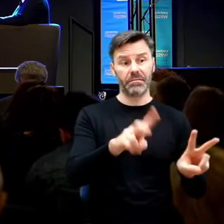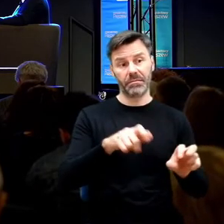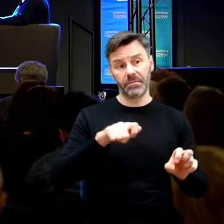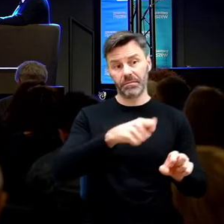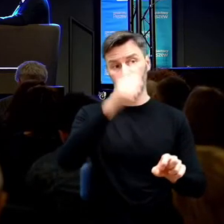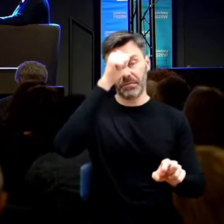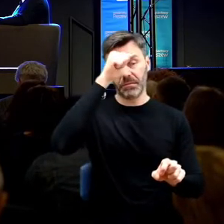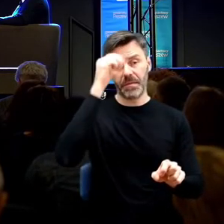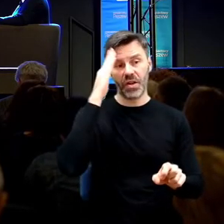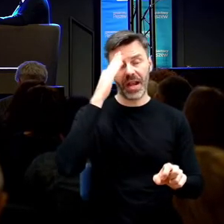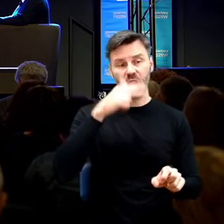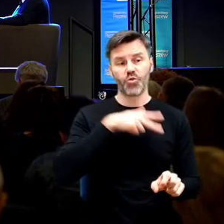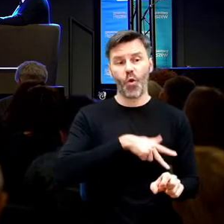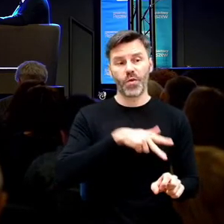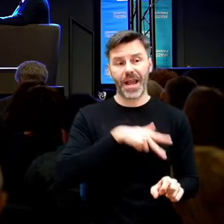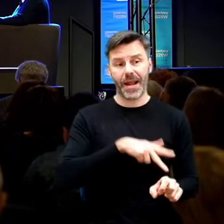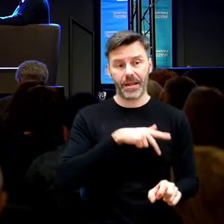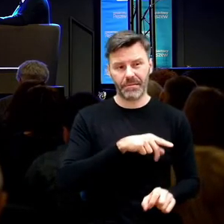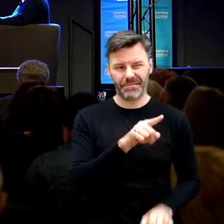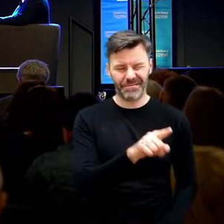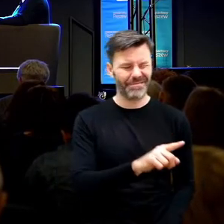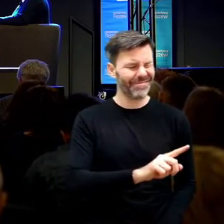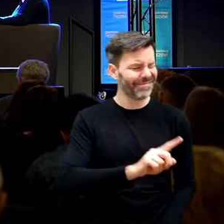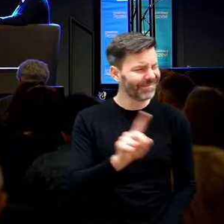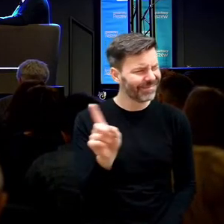Cały czas to powtarzamy, że to nie są żadne mieszkanie socjalne,